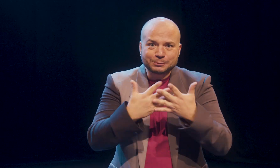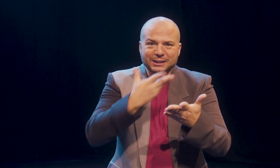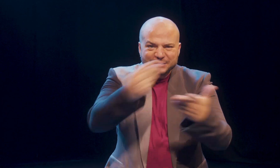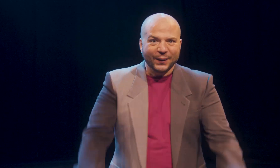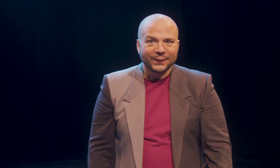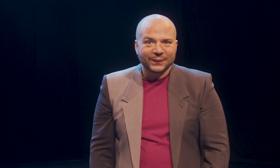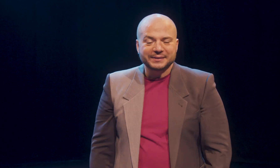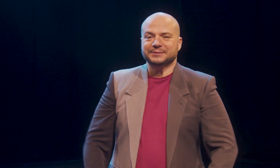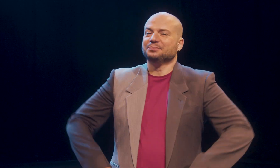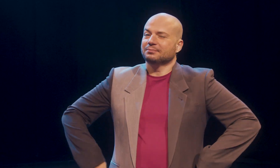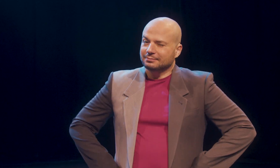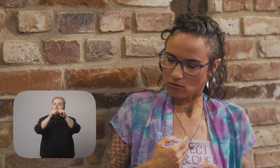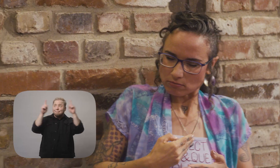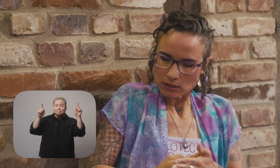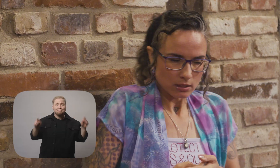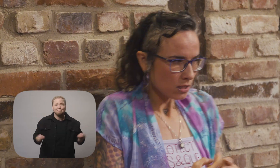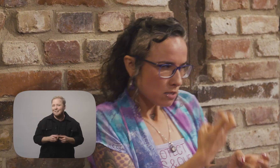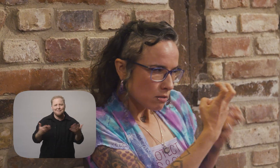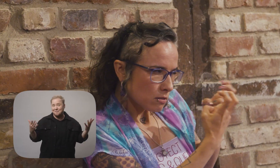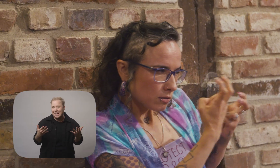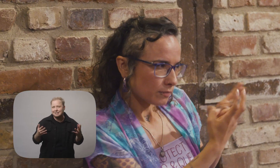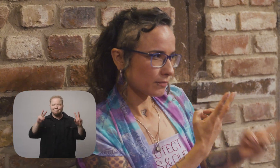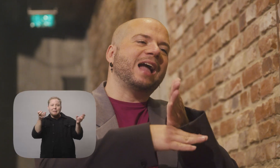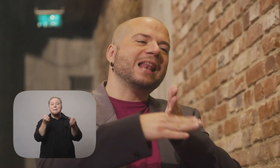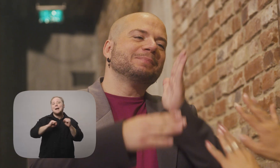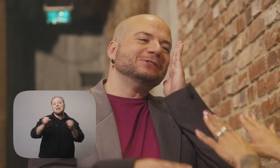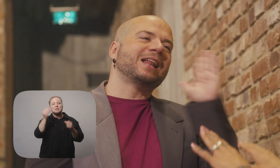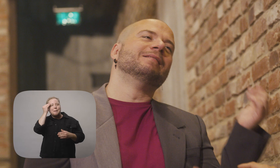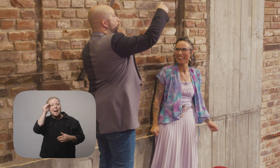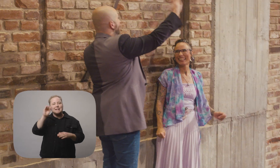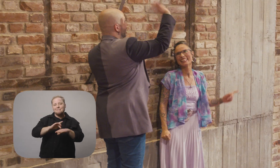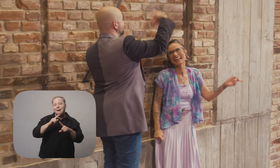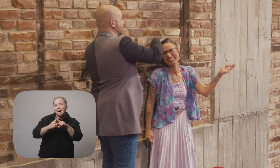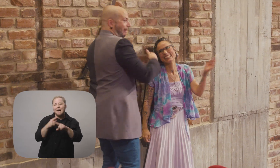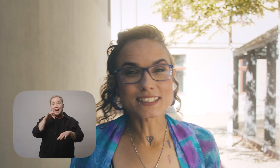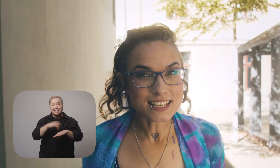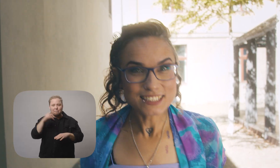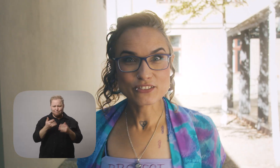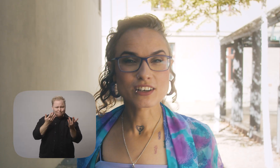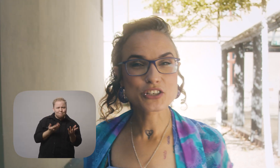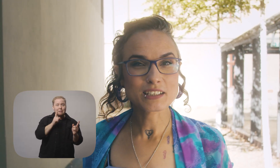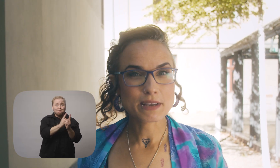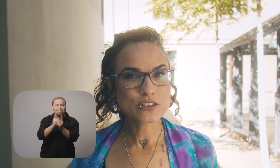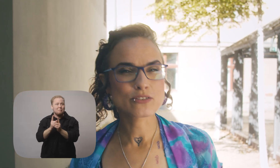Gebärdensprache ist schließlich so schön. Das liebe Leute ist Bewegungsmelder*in. In diesem Format sprechen wir mit interessanten und engagierten Menschen